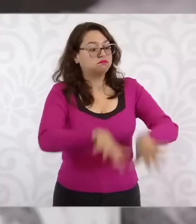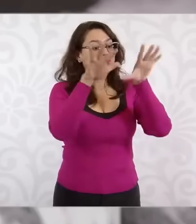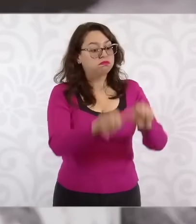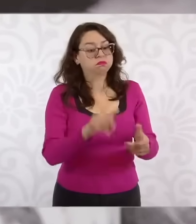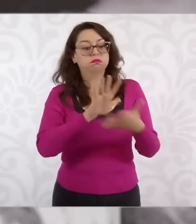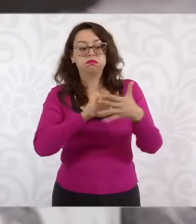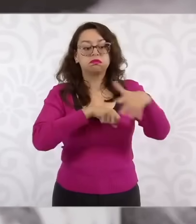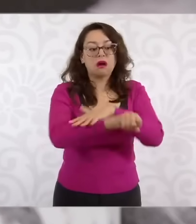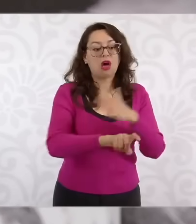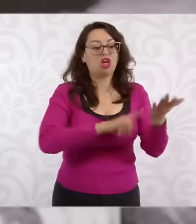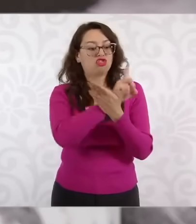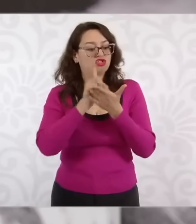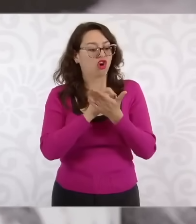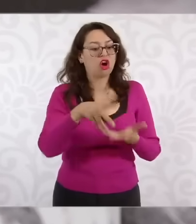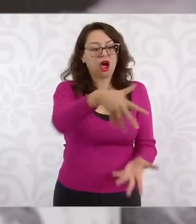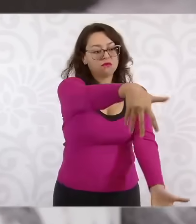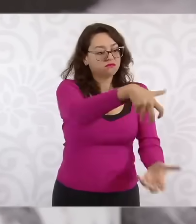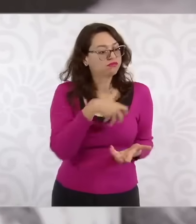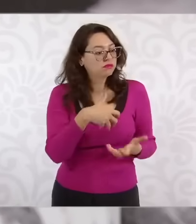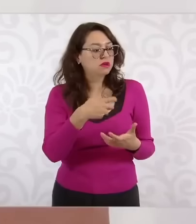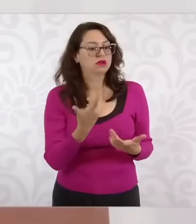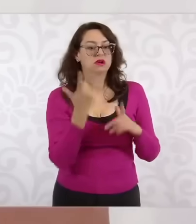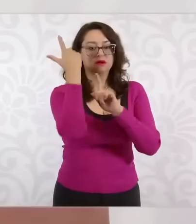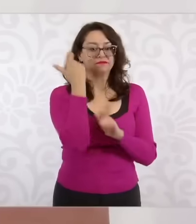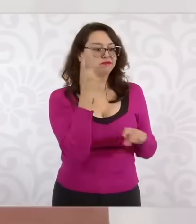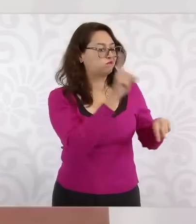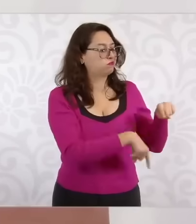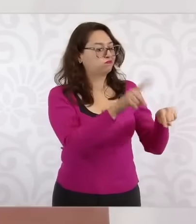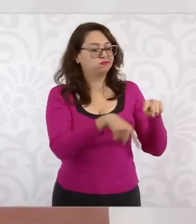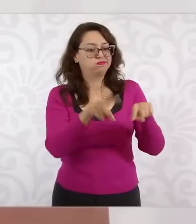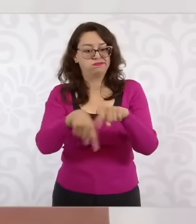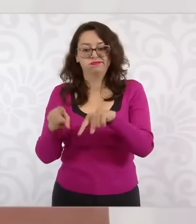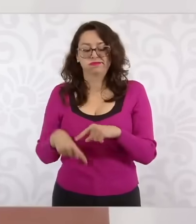de la República donde más resultados tenemos diario, donde mayor número de detenciones hay,